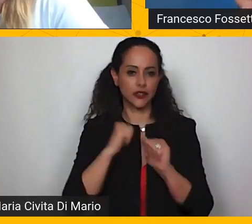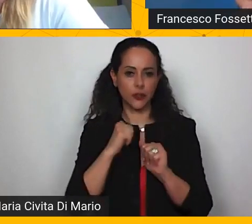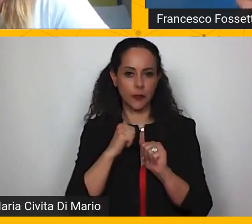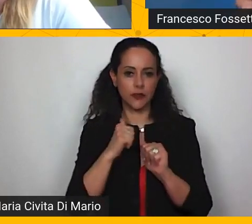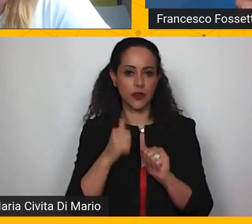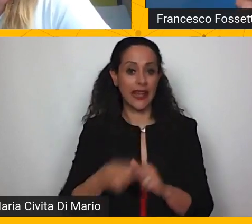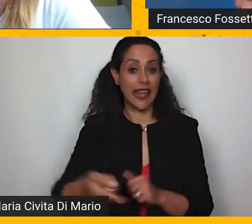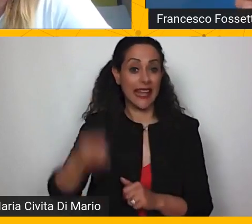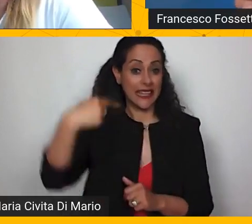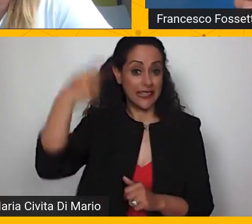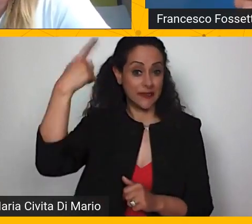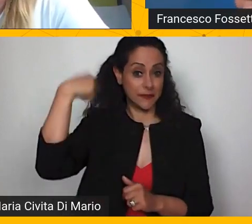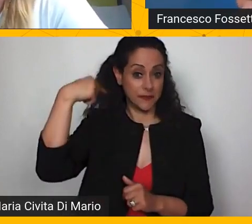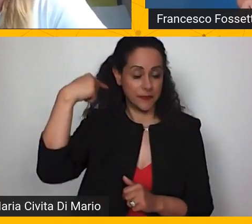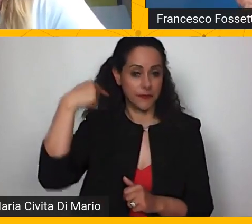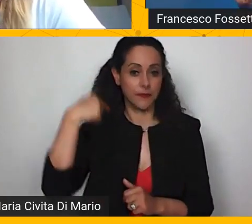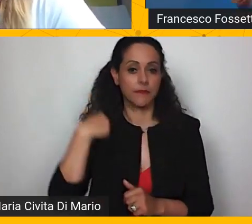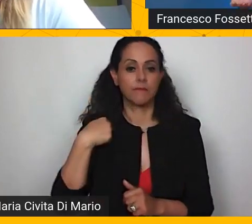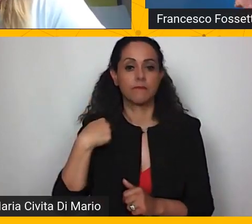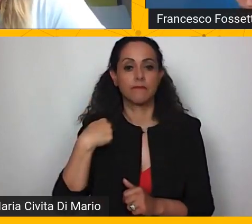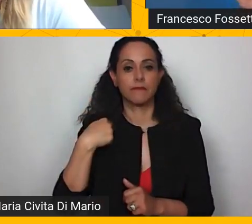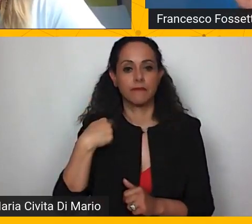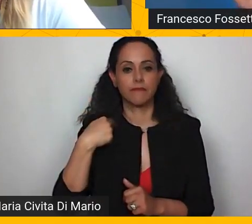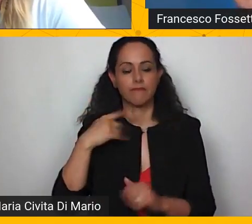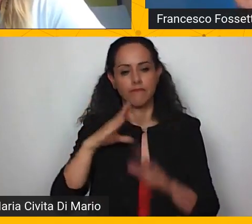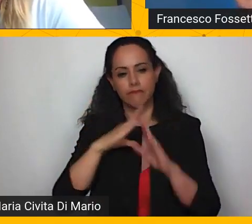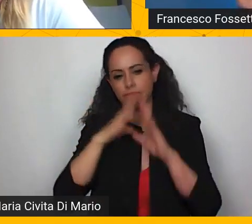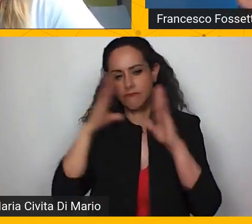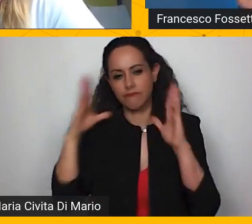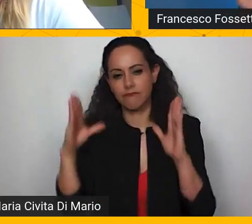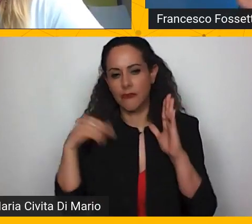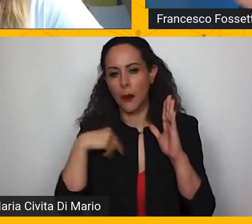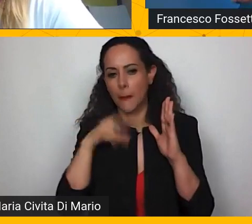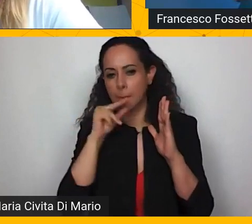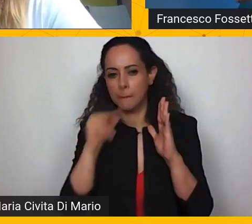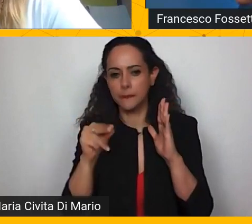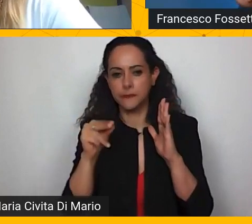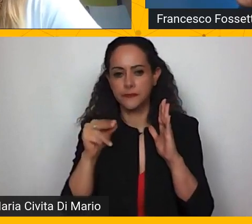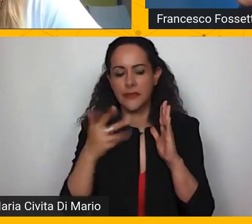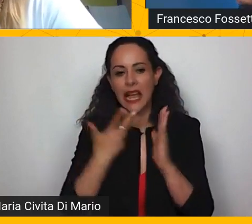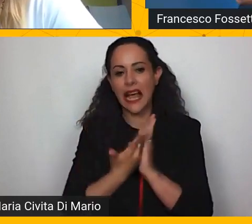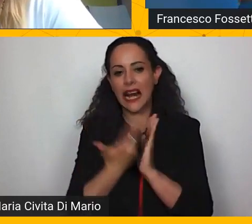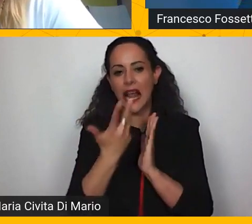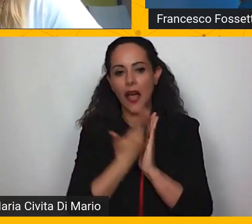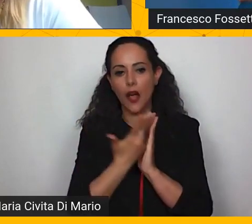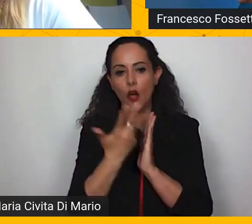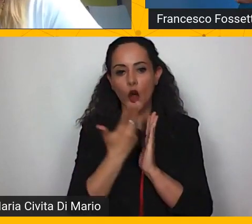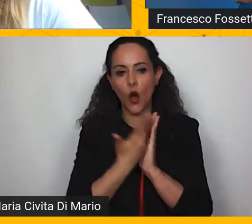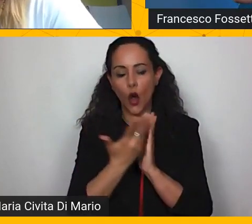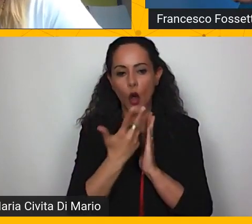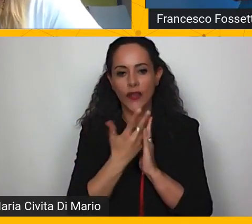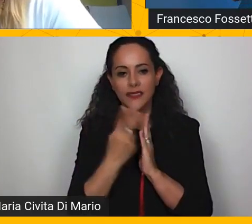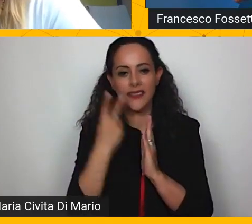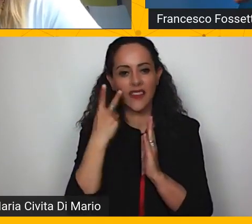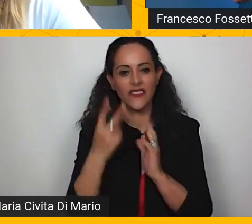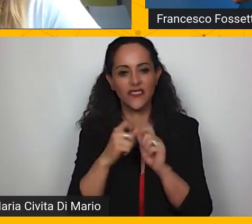anticipazione eh la puntata scorsa era in effetti molto più